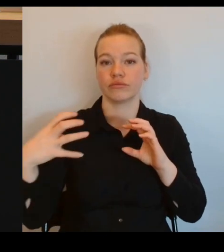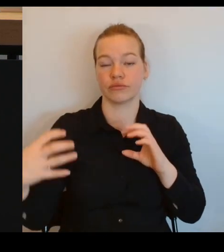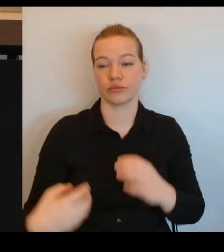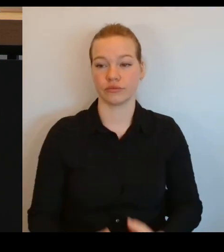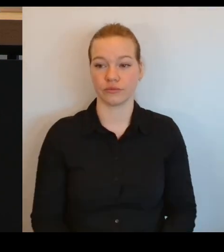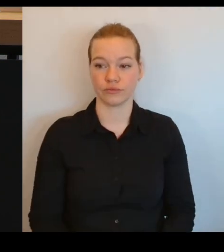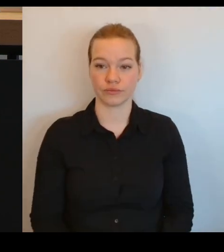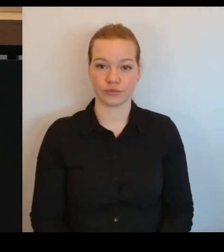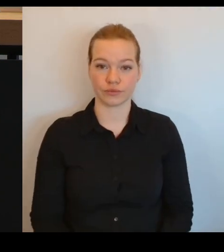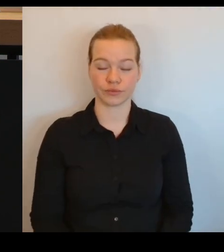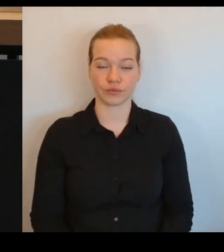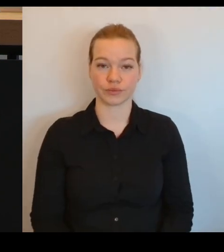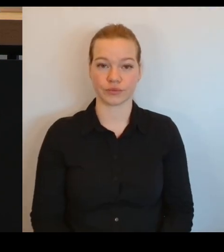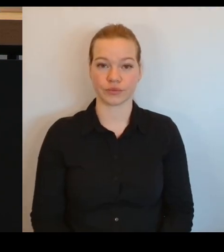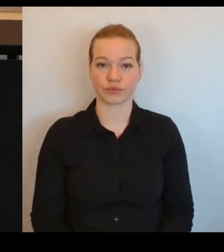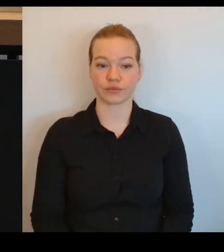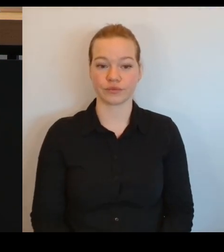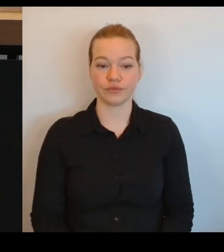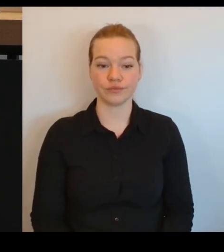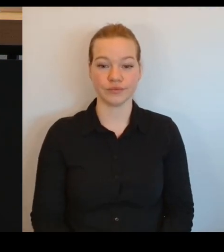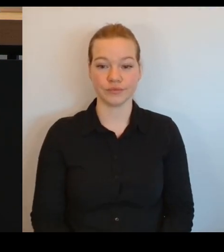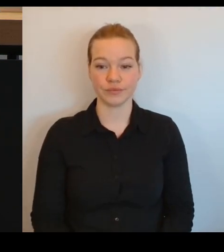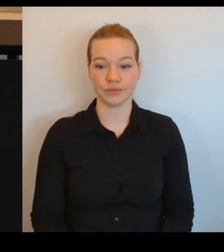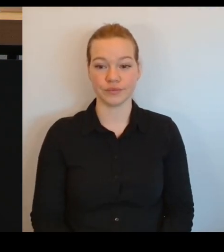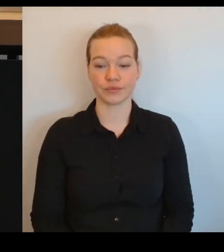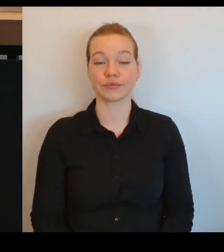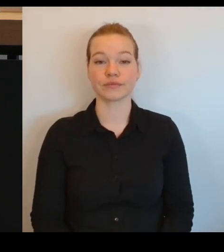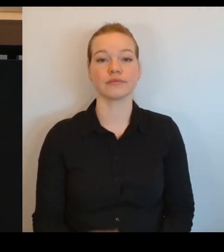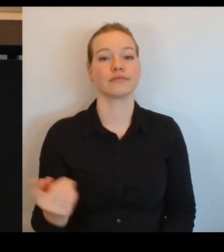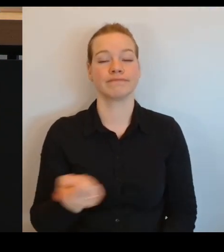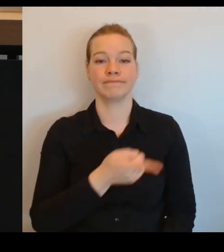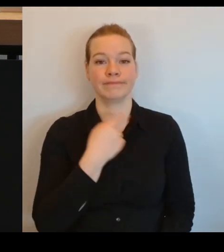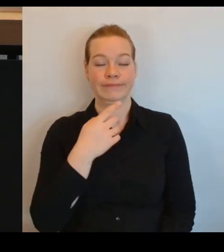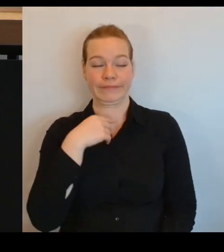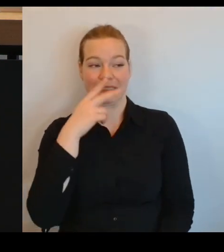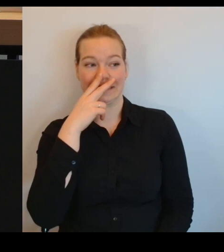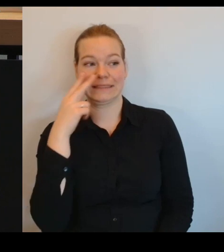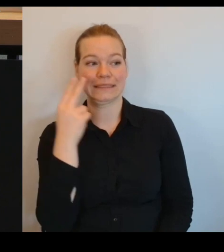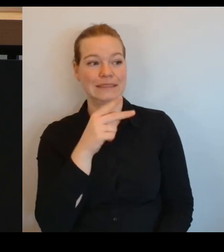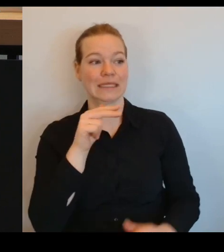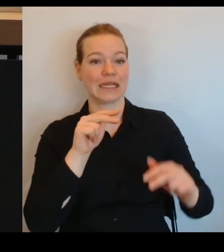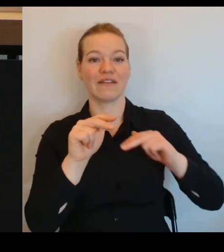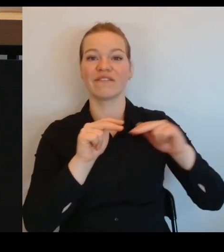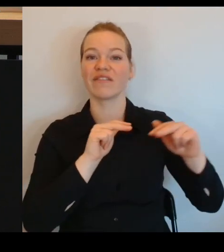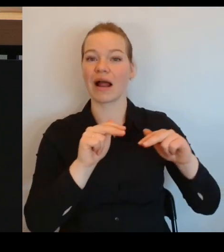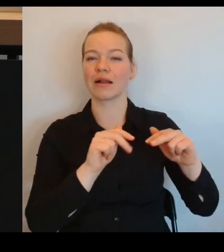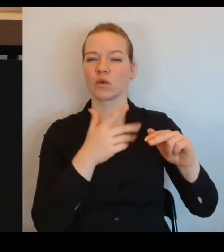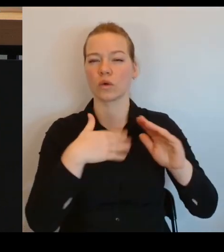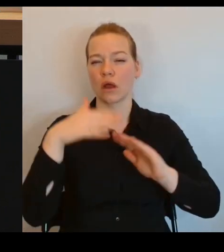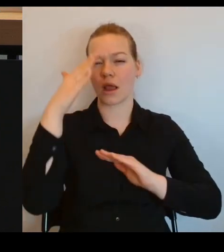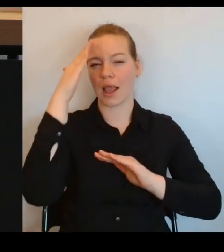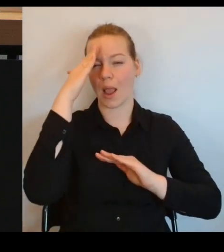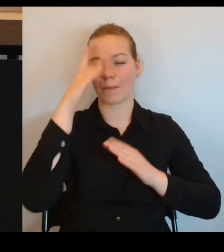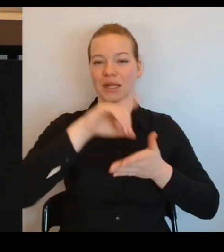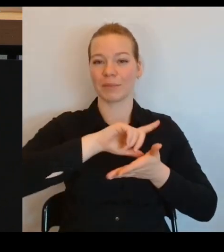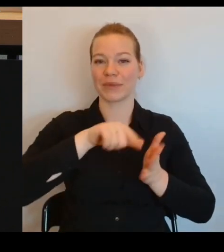vielen Verwaltungen Haupt wie Bezirks verwaltung, dass da nicht ergebnisorientiert gearbeitet wird, dass nicht Prozessoptimierung im